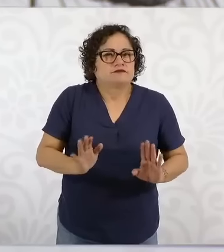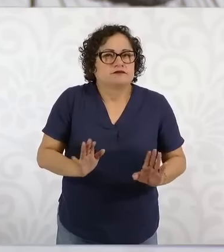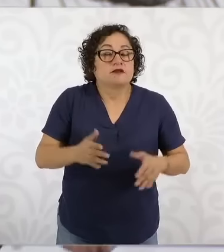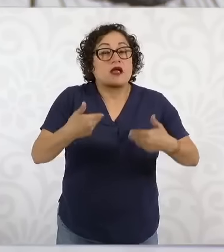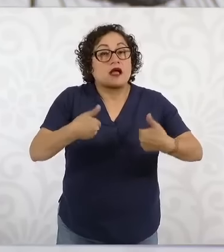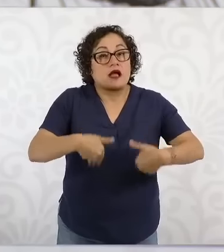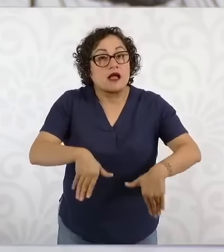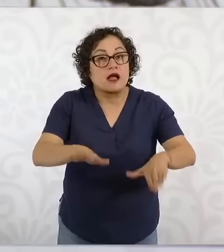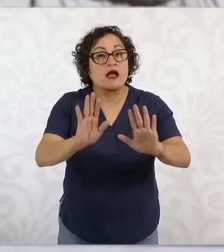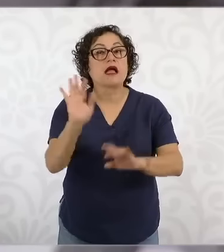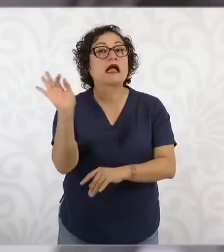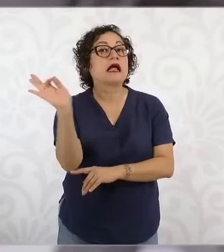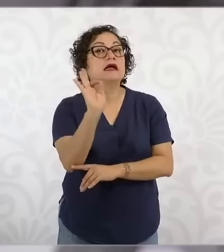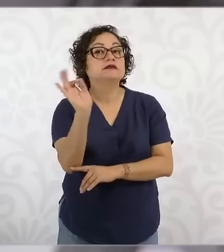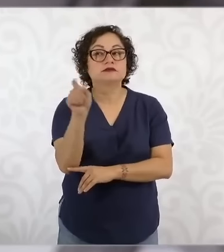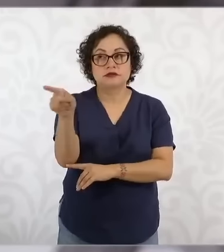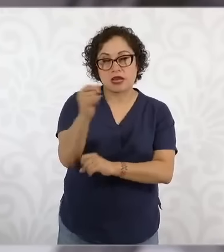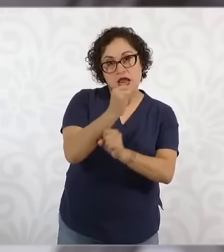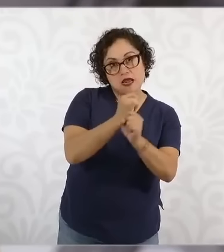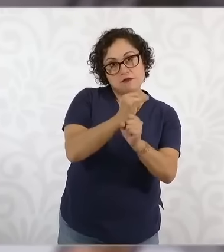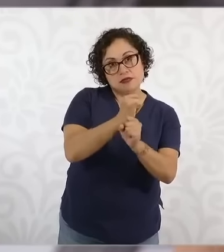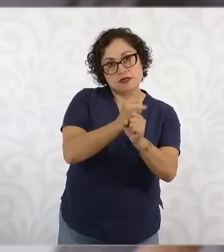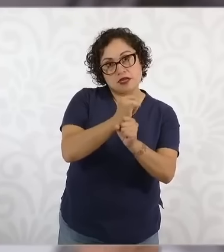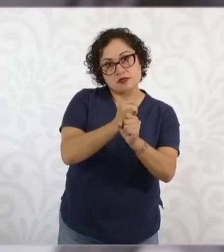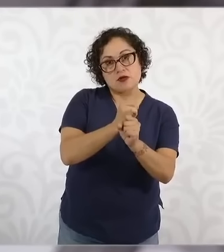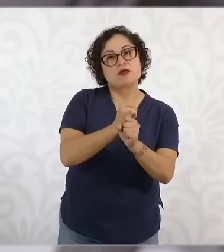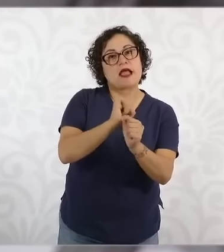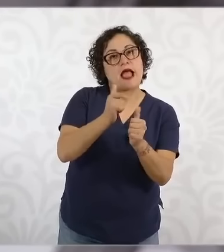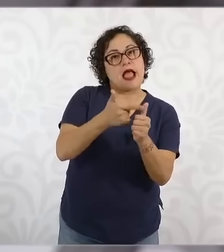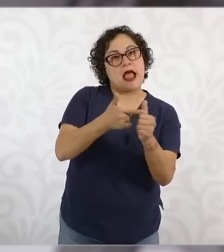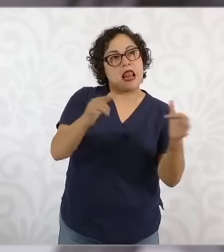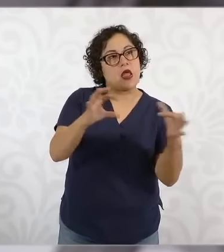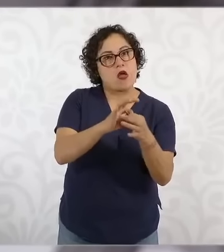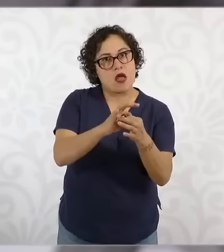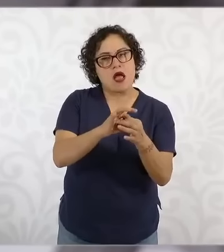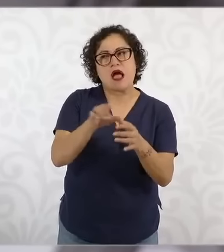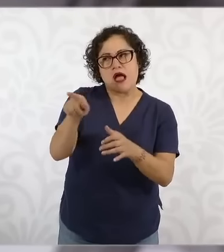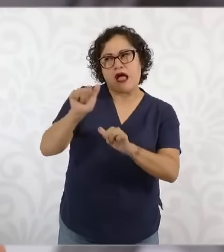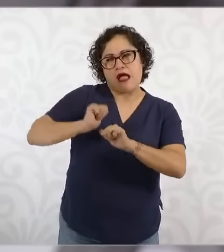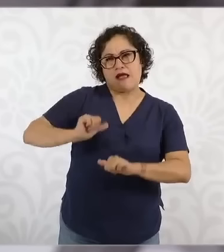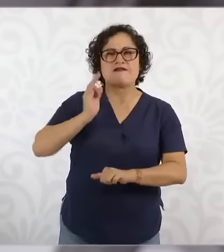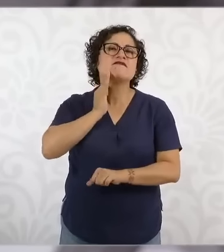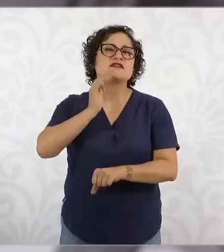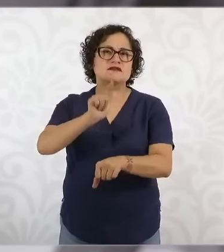resulte que hay un vínculo, que eso tendría que hacerlo la fiscalía. Pero de parte nuestra no es,